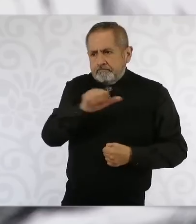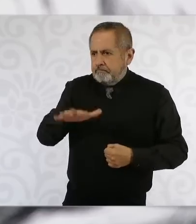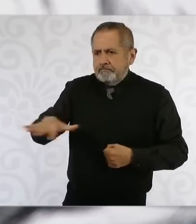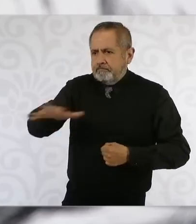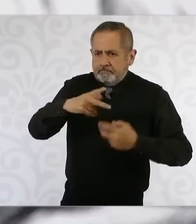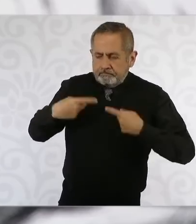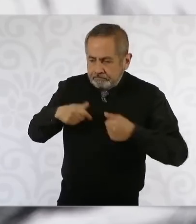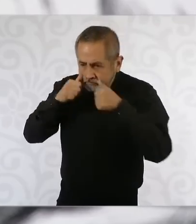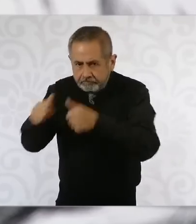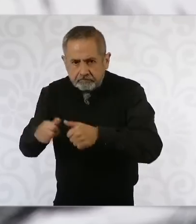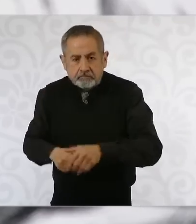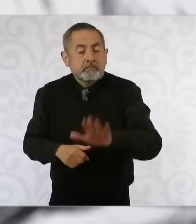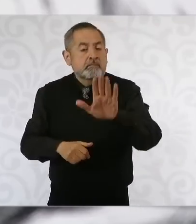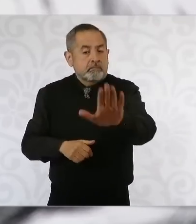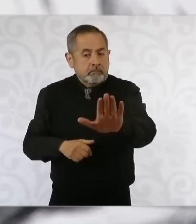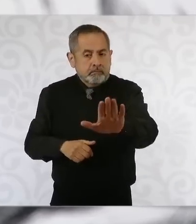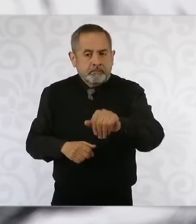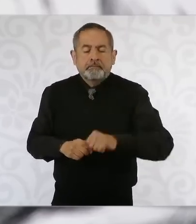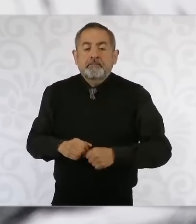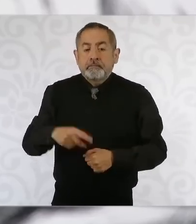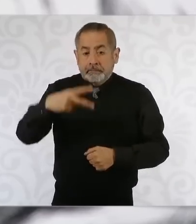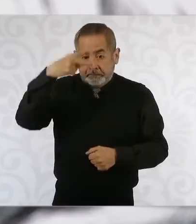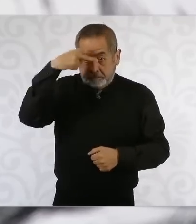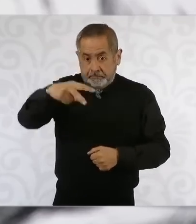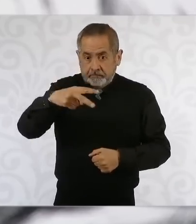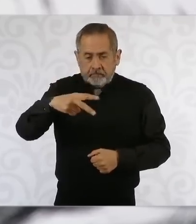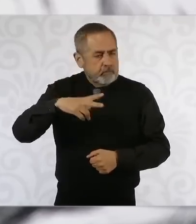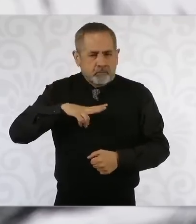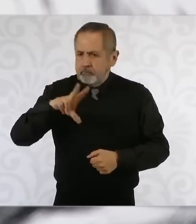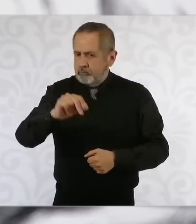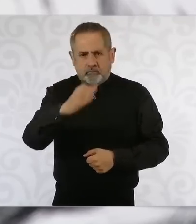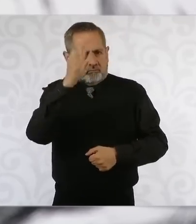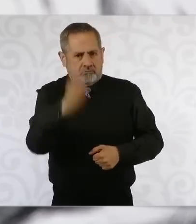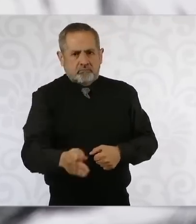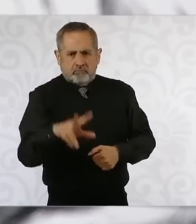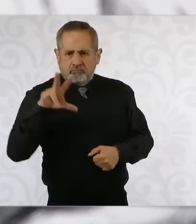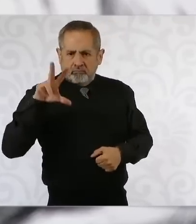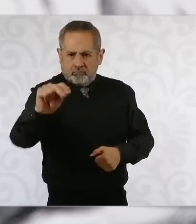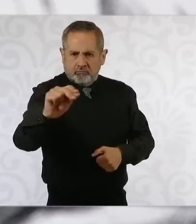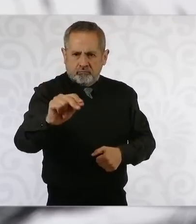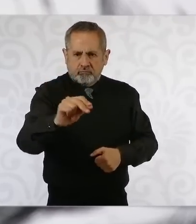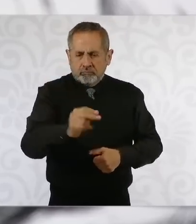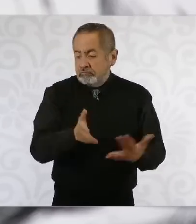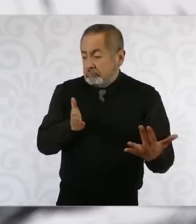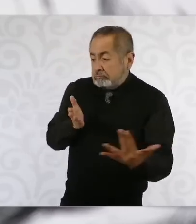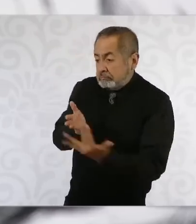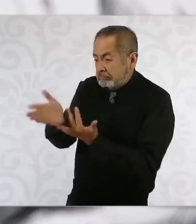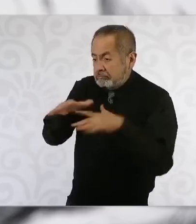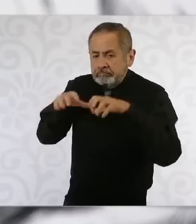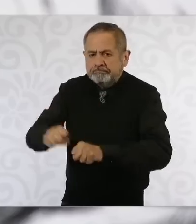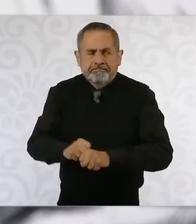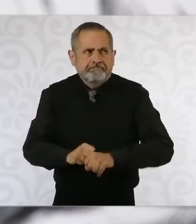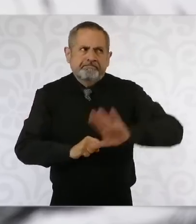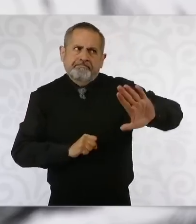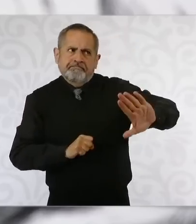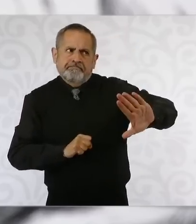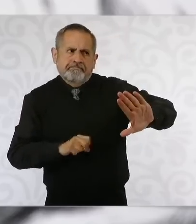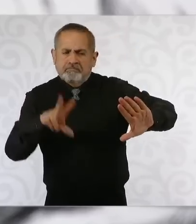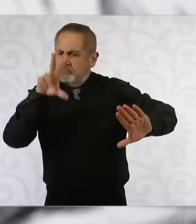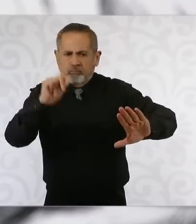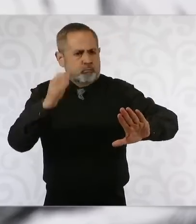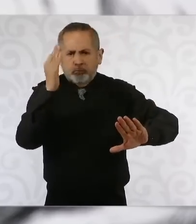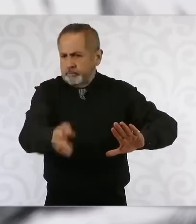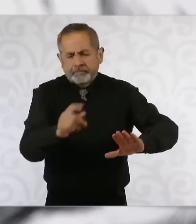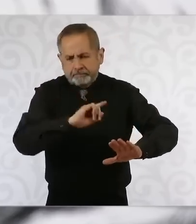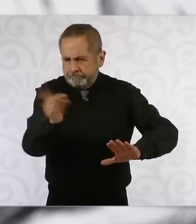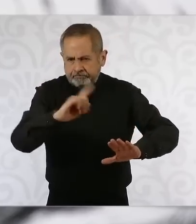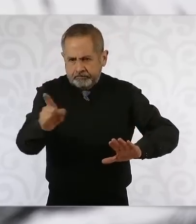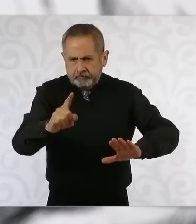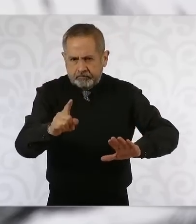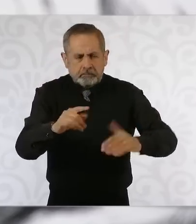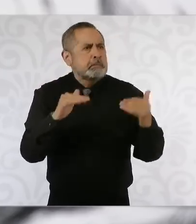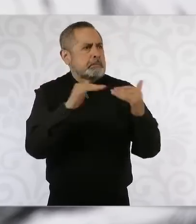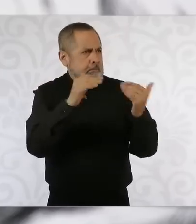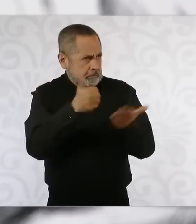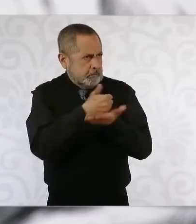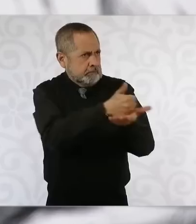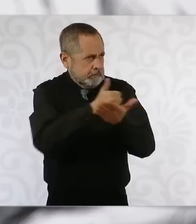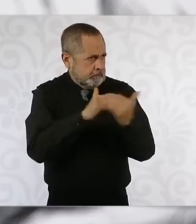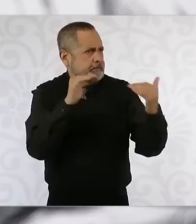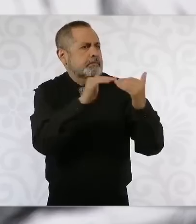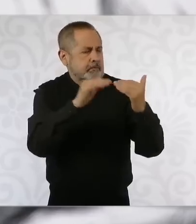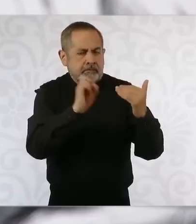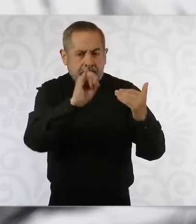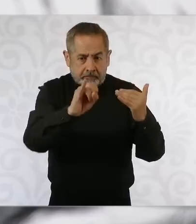No aceptamos injerencismo y colaboramos pero no nos subordinando Y así va a ser Entonces se